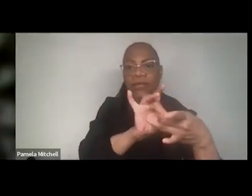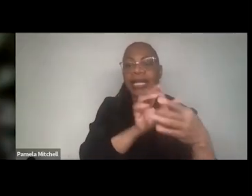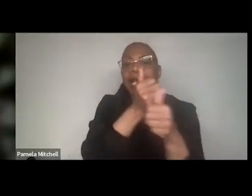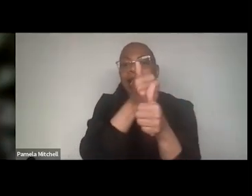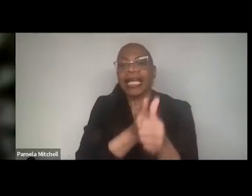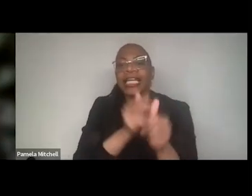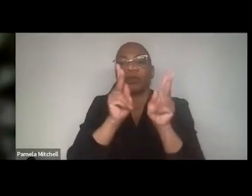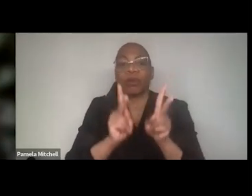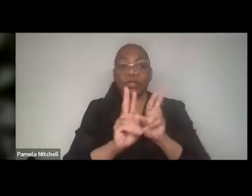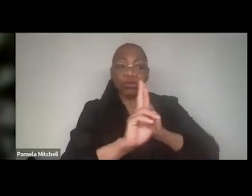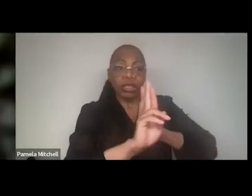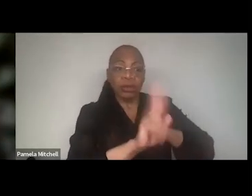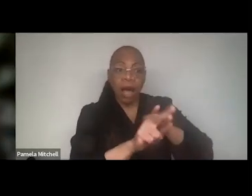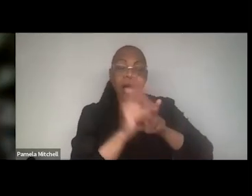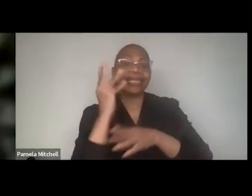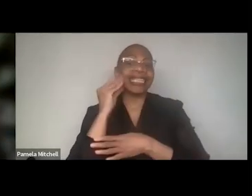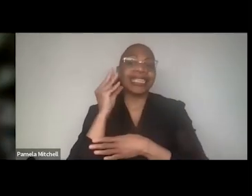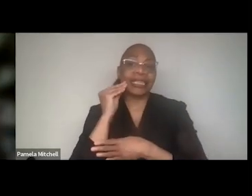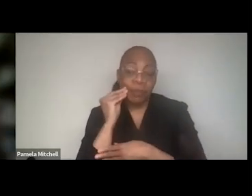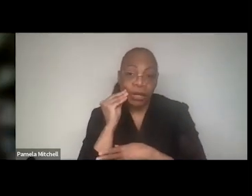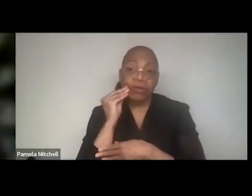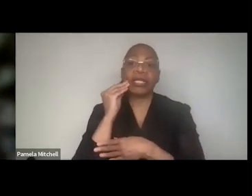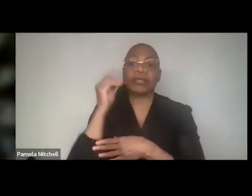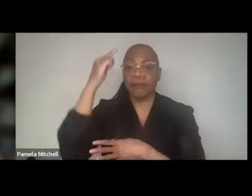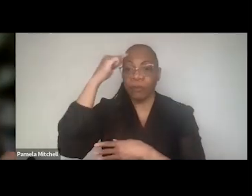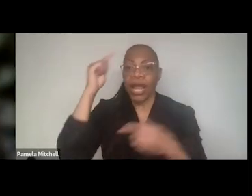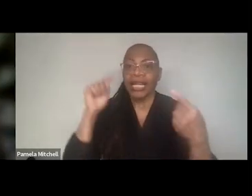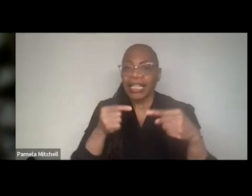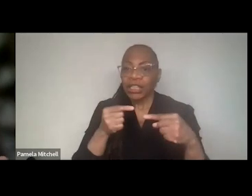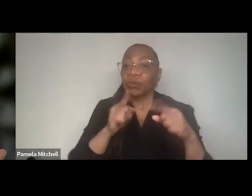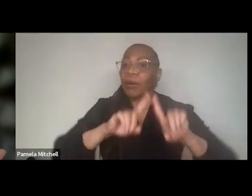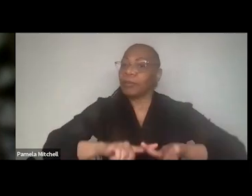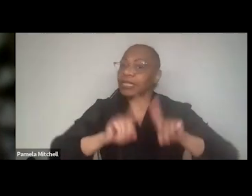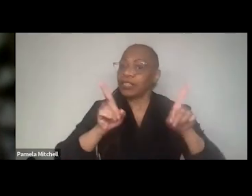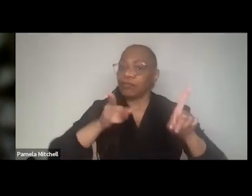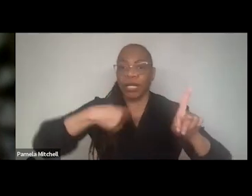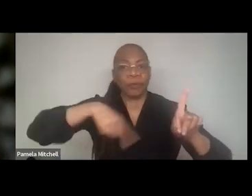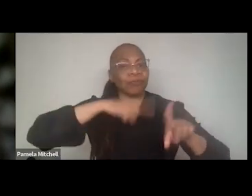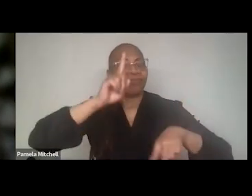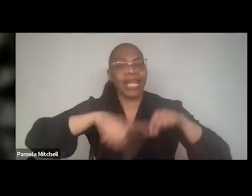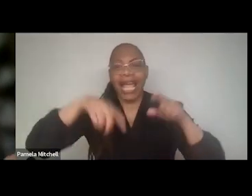de cada persona con una lesión cerebral va a ser un poco diferente. No podemos asumir que solo porque alguien ha tenido una lesión cerebral